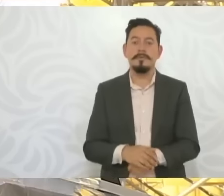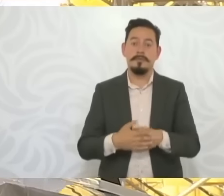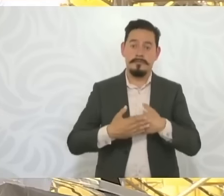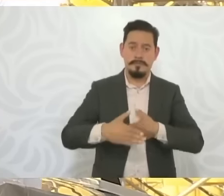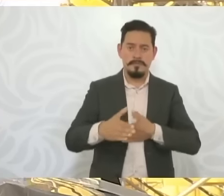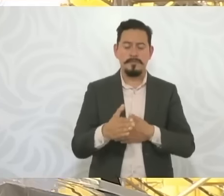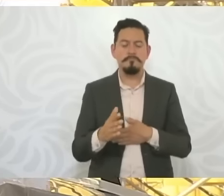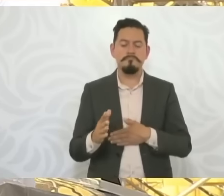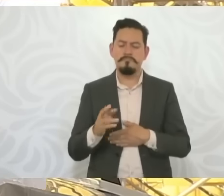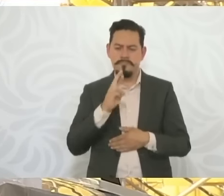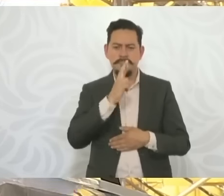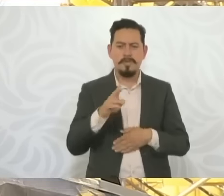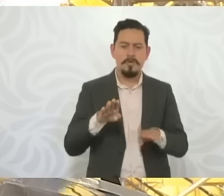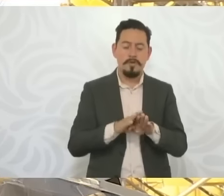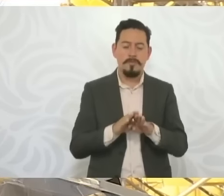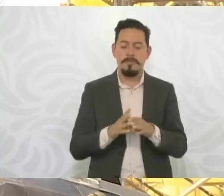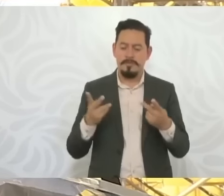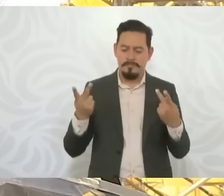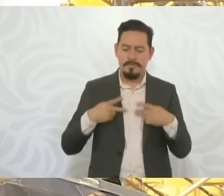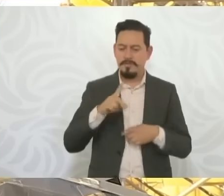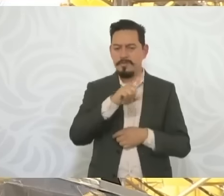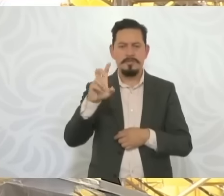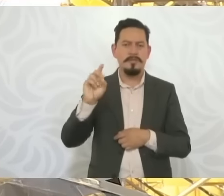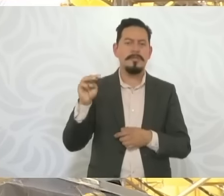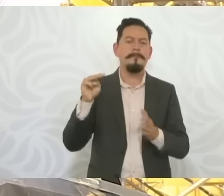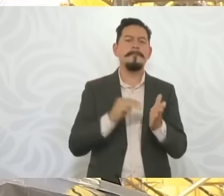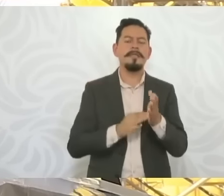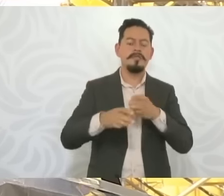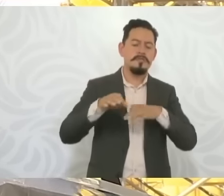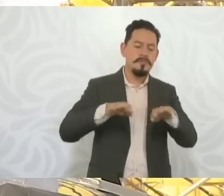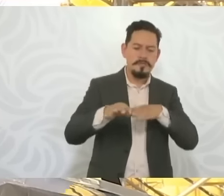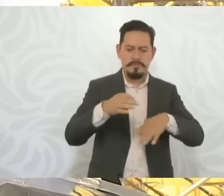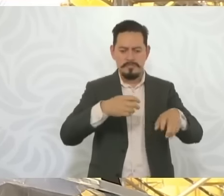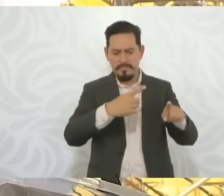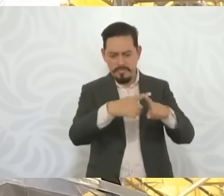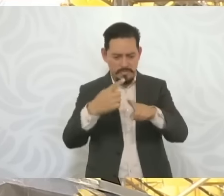con la fuerza de 130.000 1 trabajadoras y trabajadores que entregan su esfuerzo y